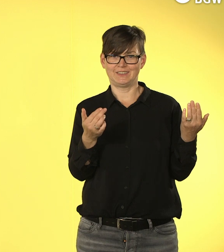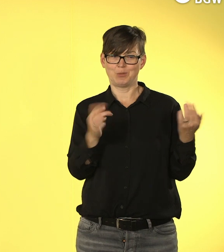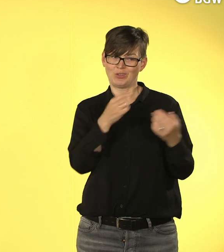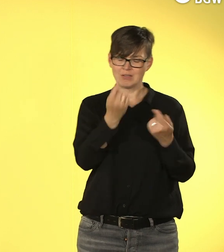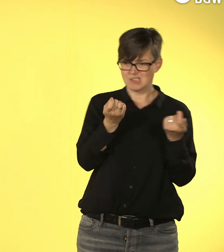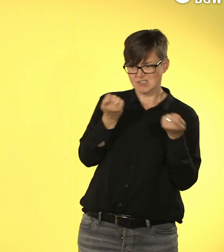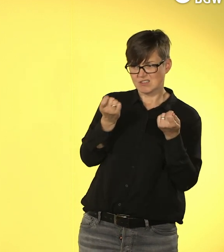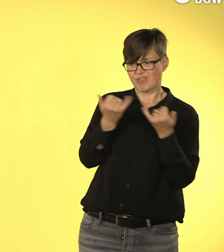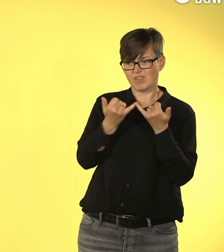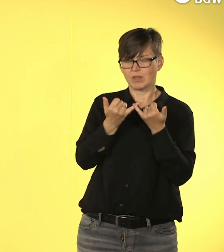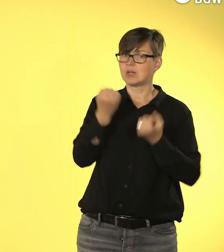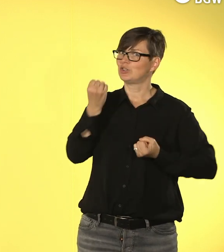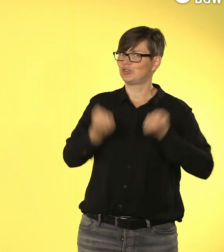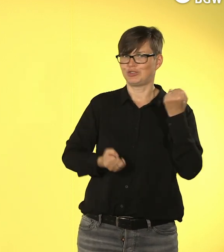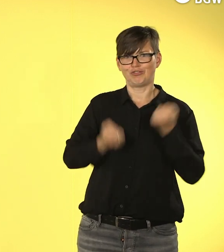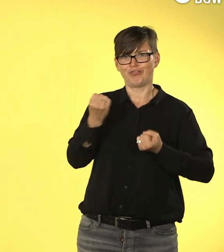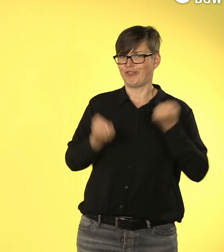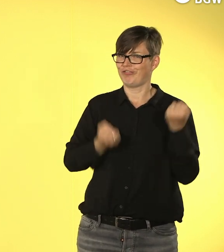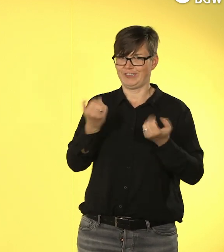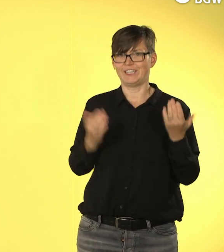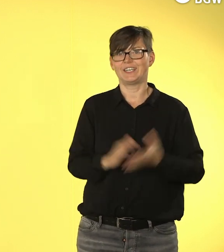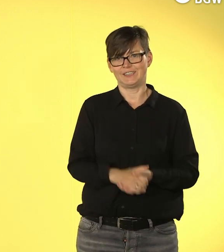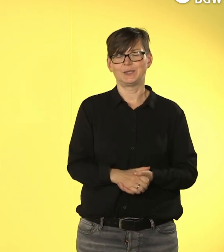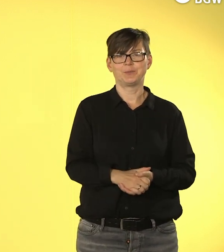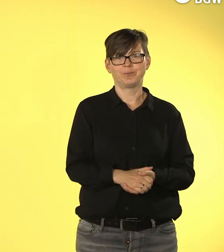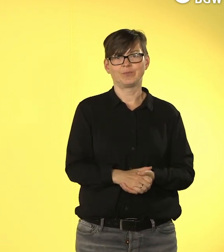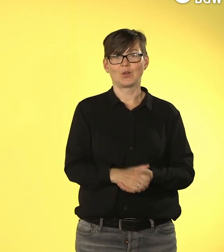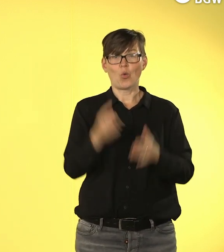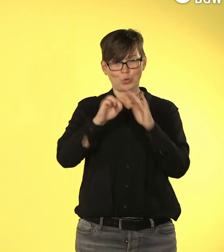Auch hier können wieder Konflikte entstehen.